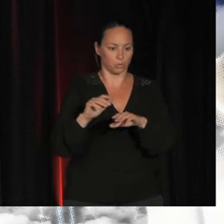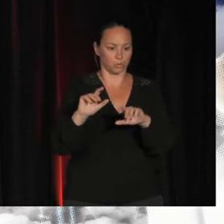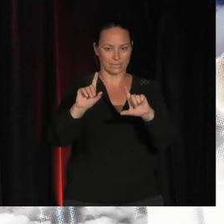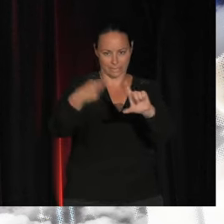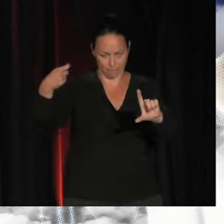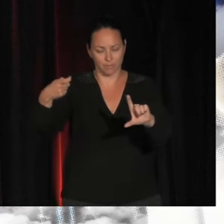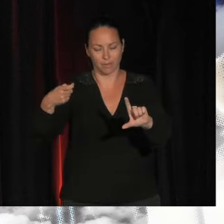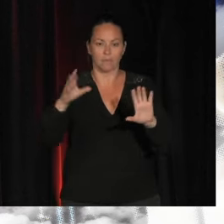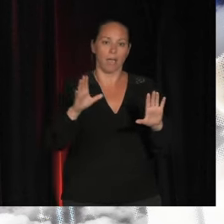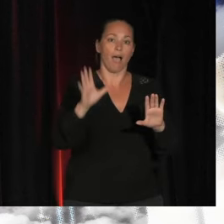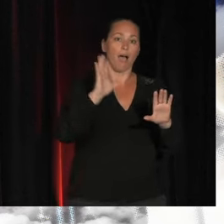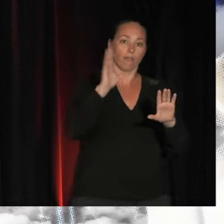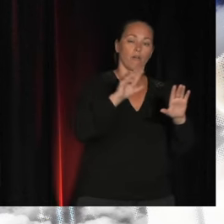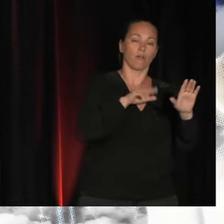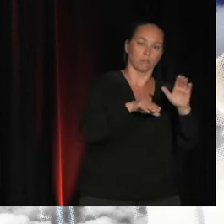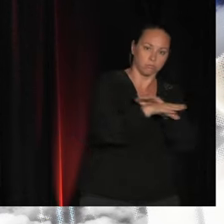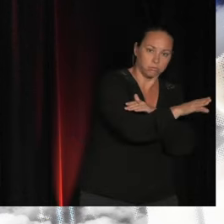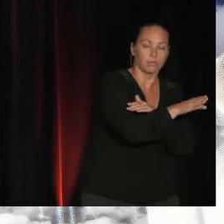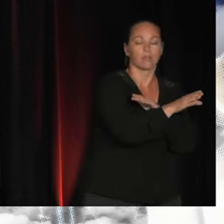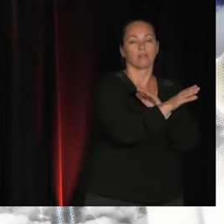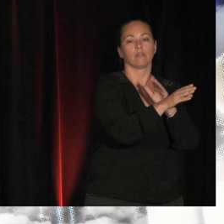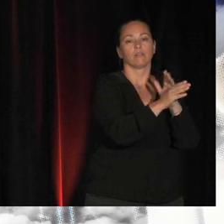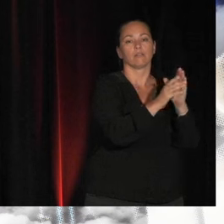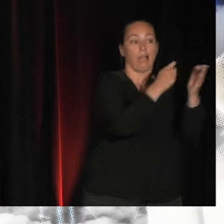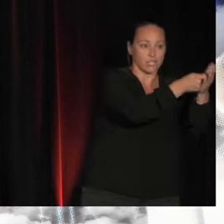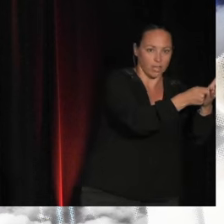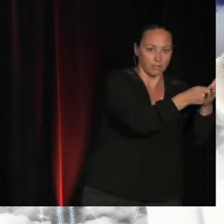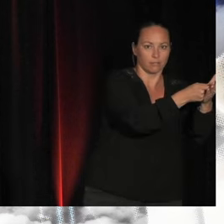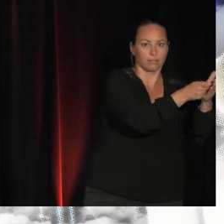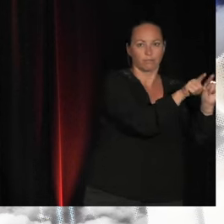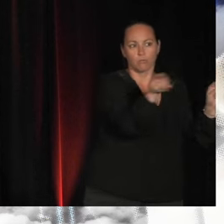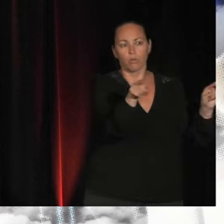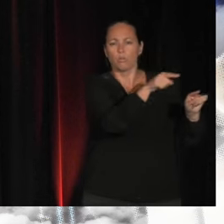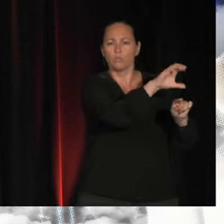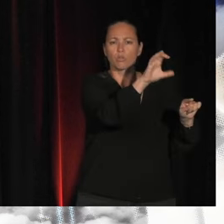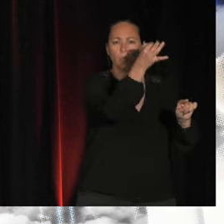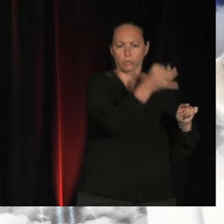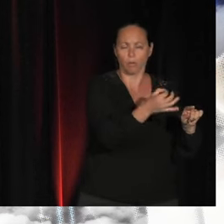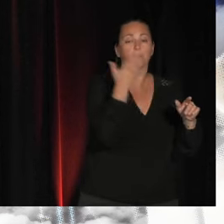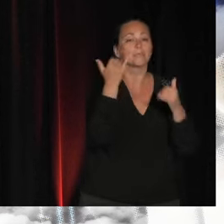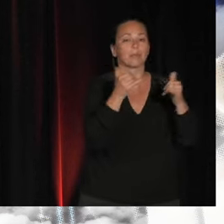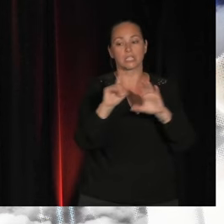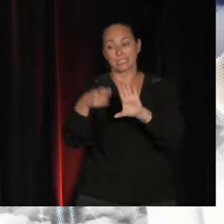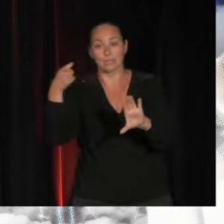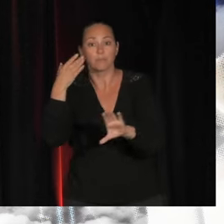qui est le store propriétaire. Donc eux, ils touchent 100 %, je ne sais pas, on a déjà dû le dire, mais par exemple, sur Steam, quand vous achetez un jeu,